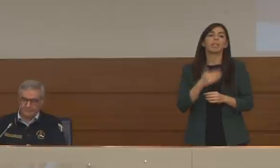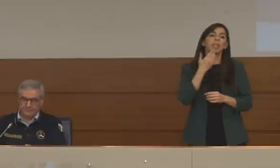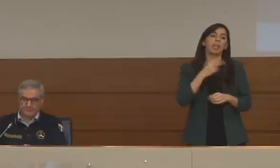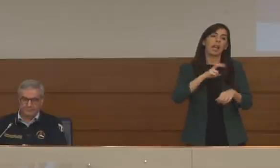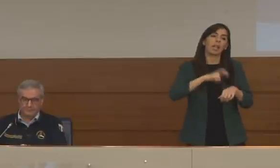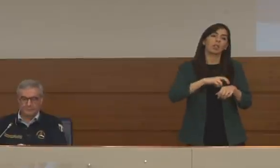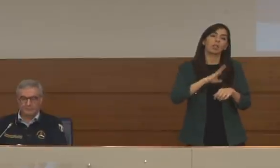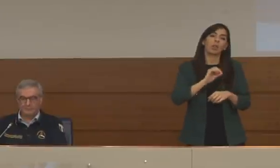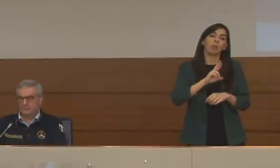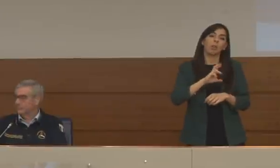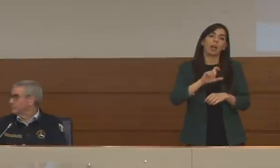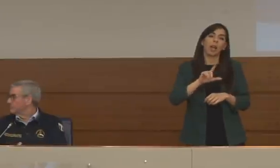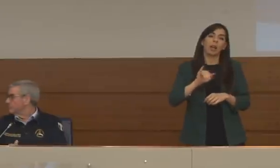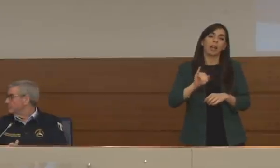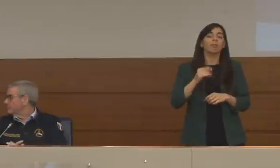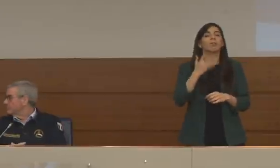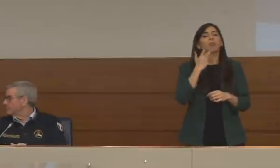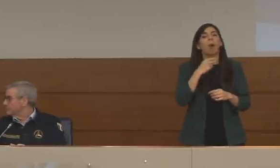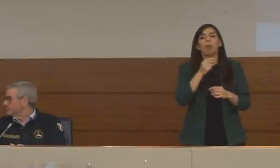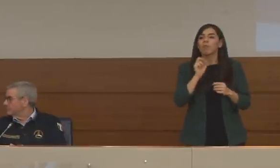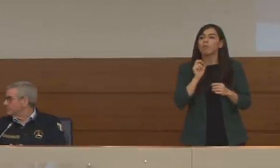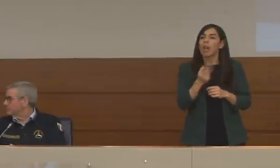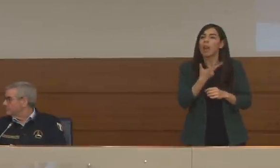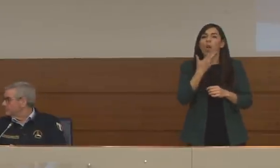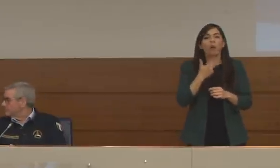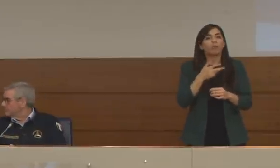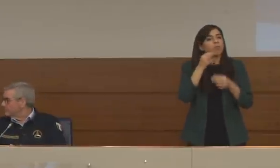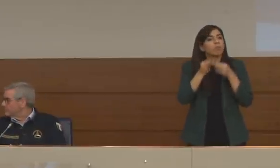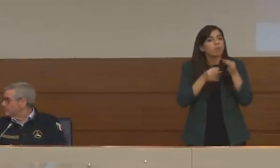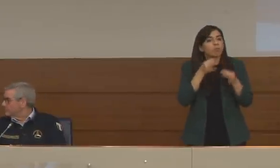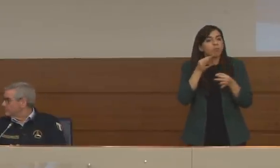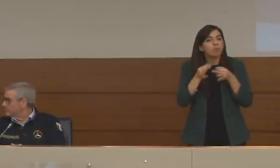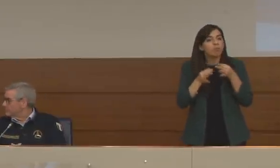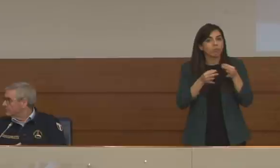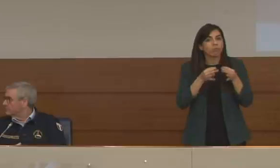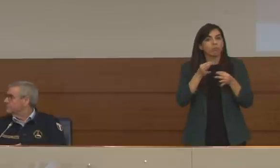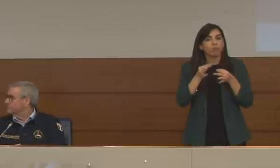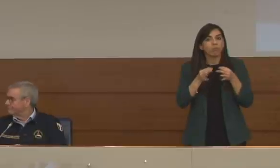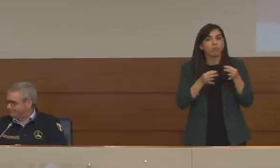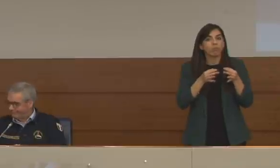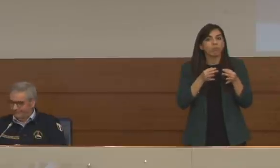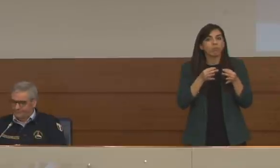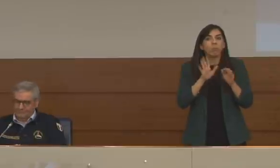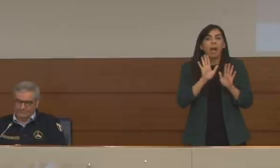Un rapido commento. Prima del commento, col suo permesso, vorrei salutare un